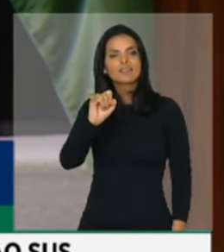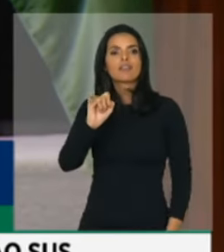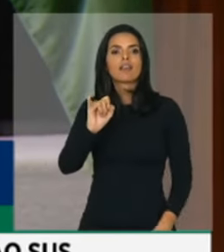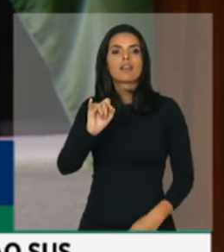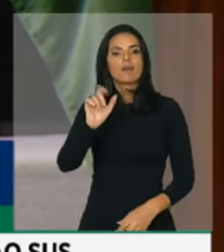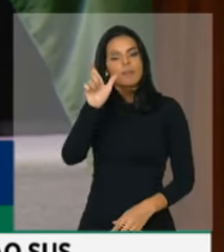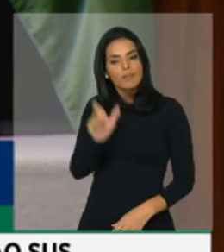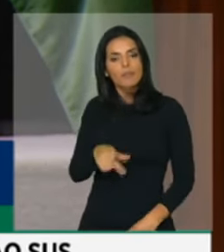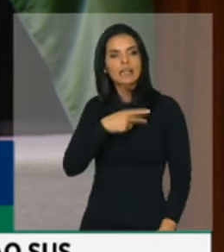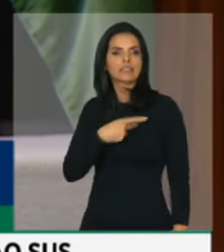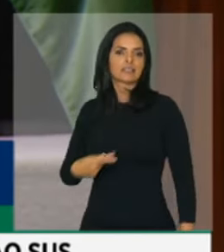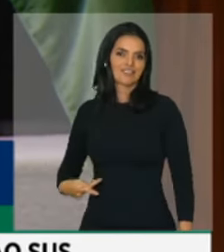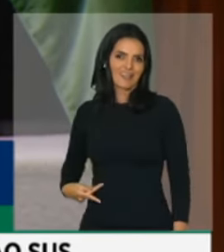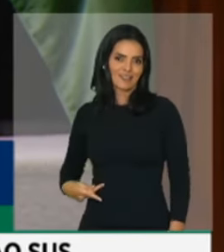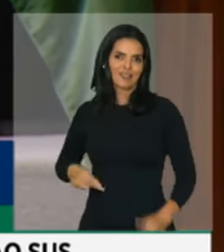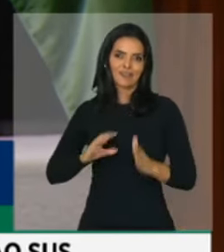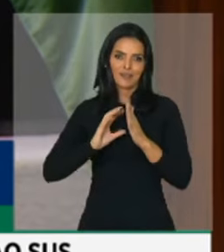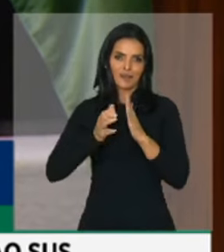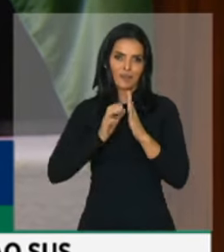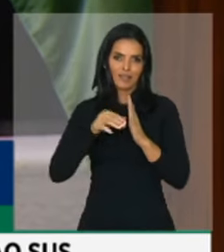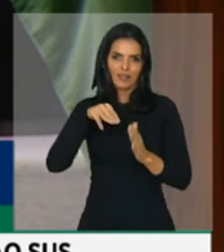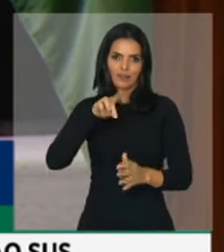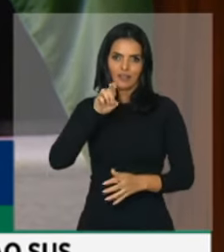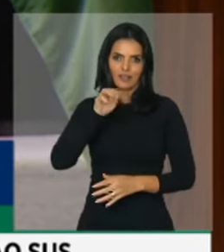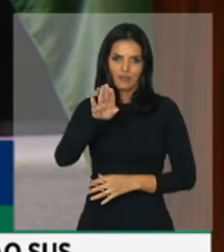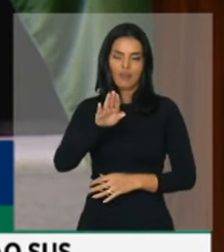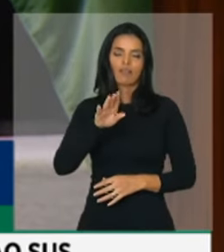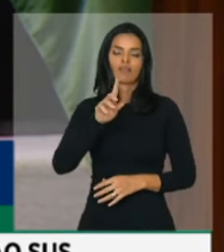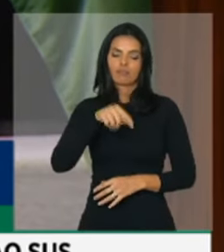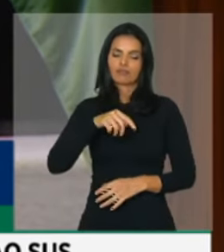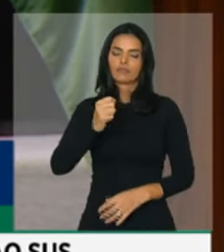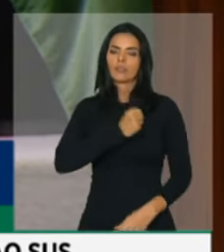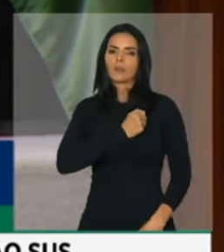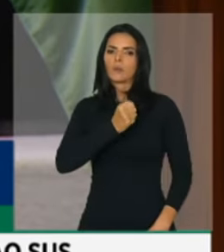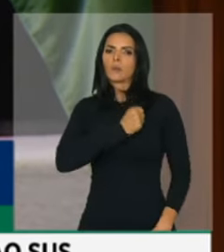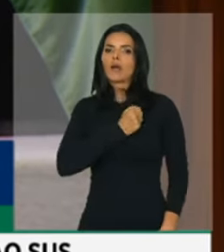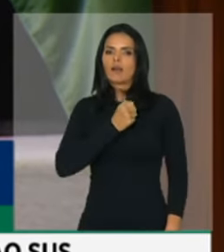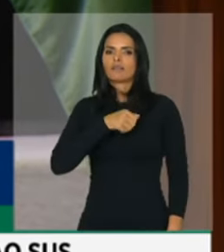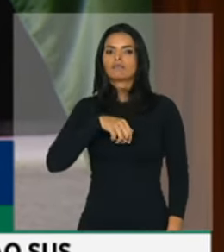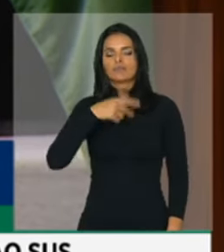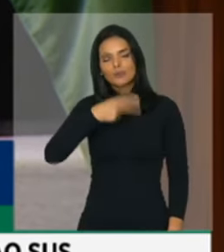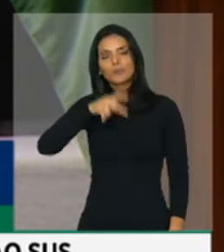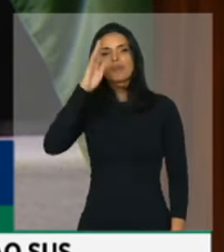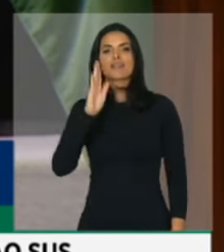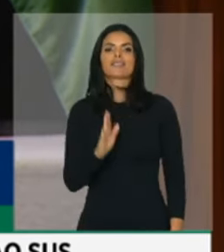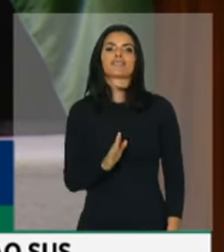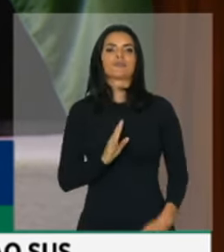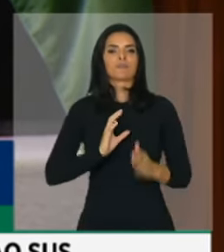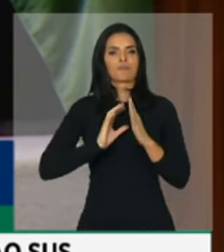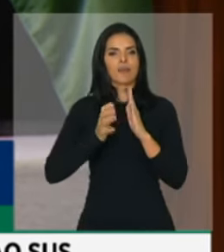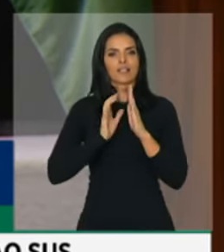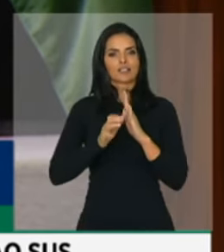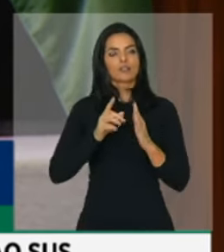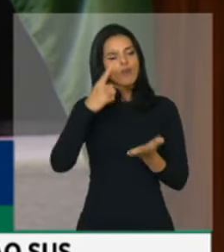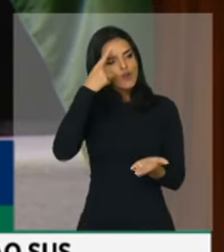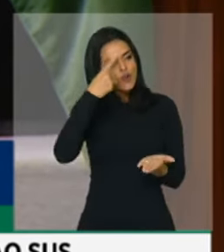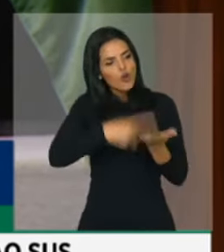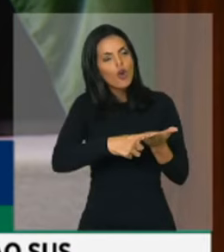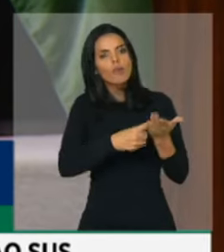MAIOR PARTIDO DO BRASIL E NOS TRAZ O COMPROMISSO RENOVADO DE SEMPRE LUTAR PELAS GRANDES CAUSAS DO NOSSO PAÍS. MUITO